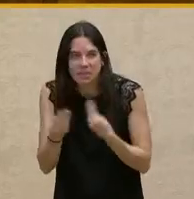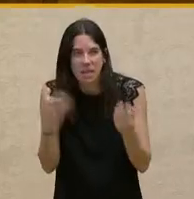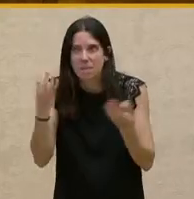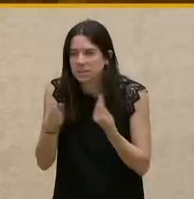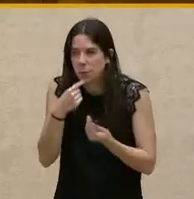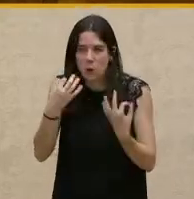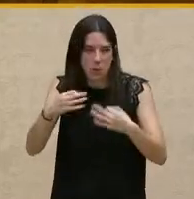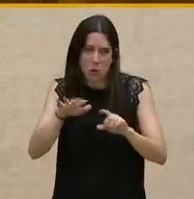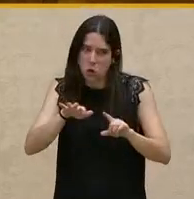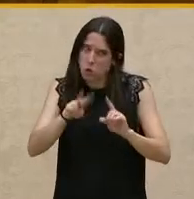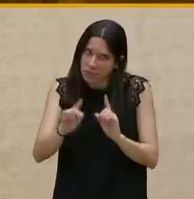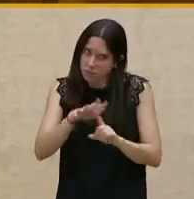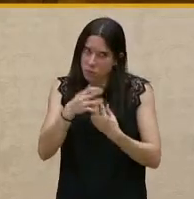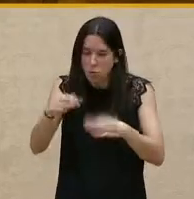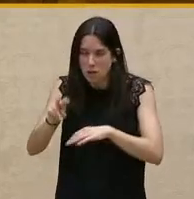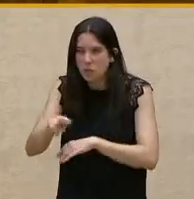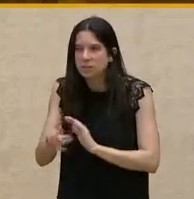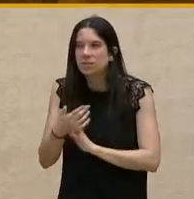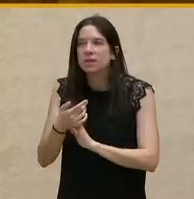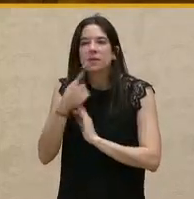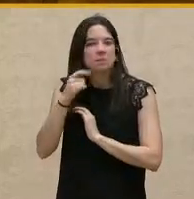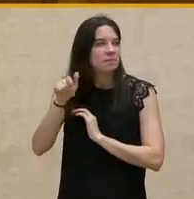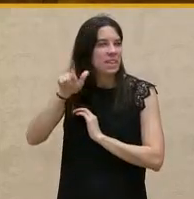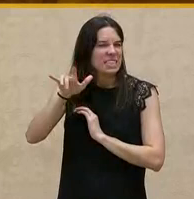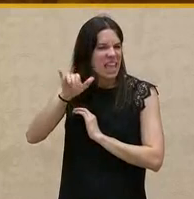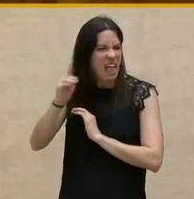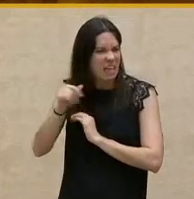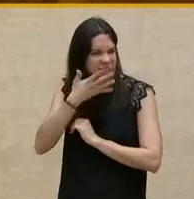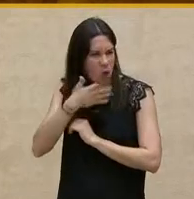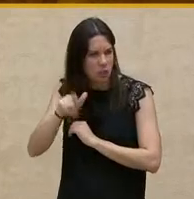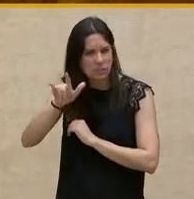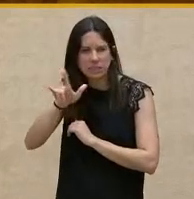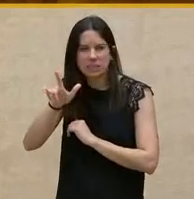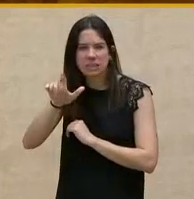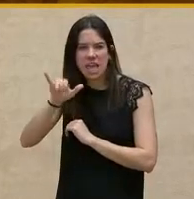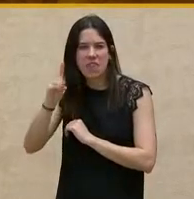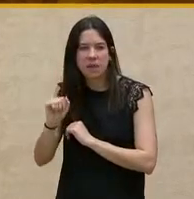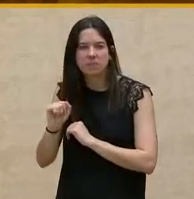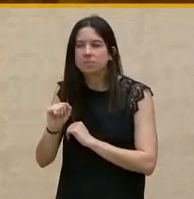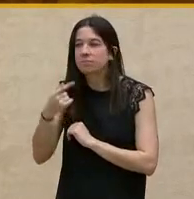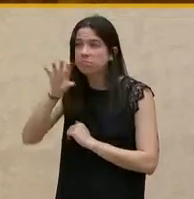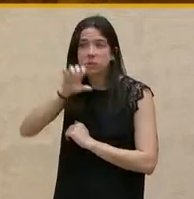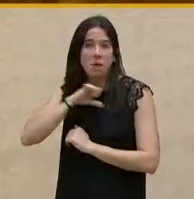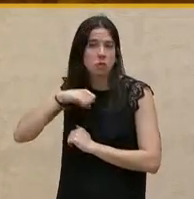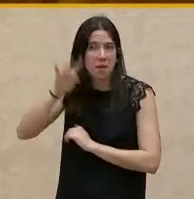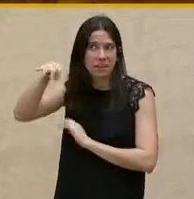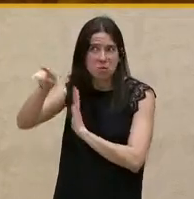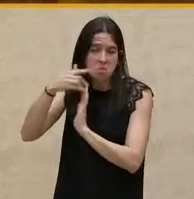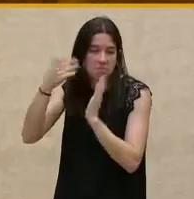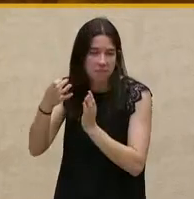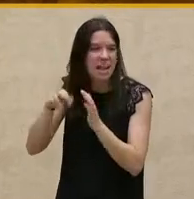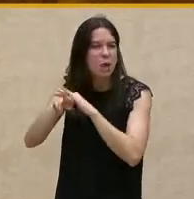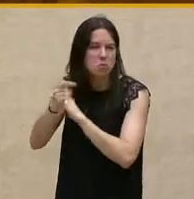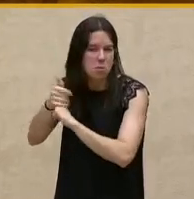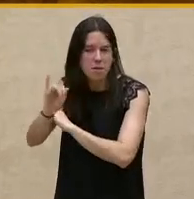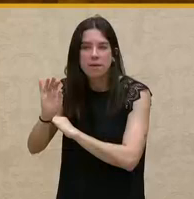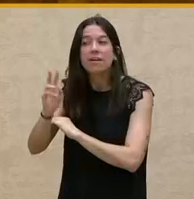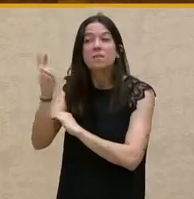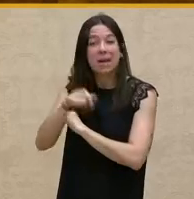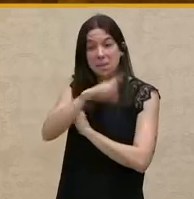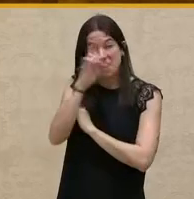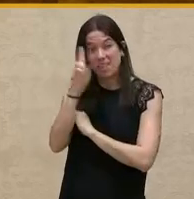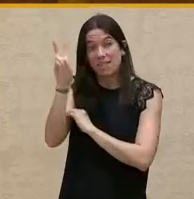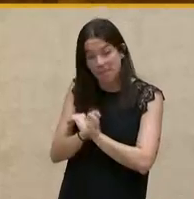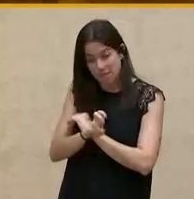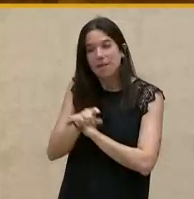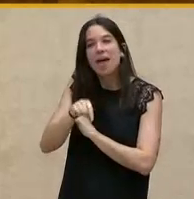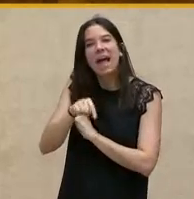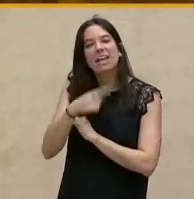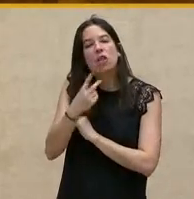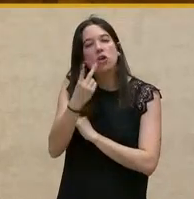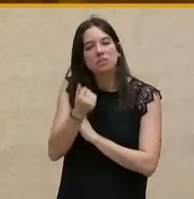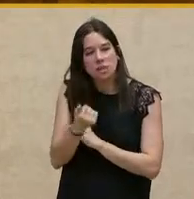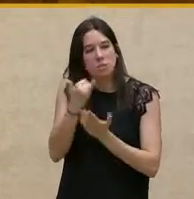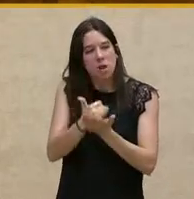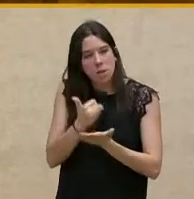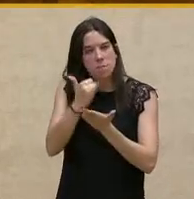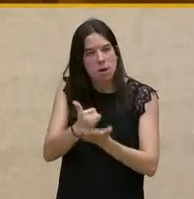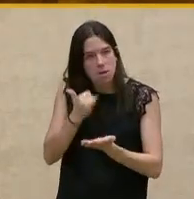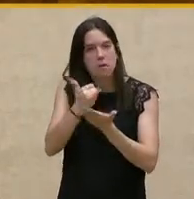era normal. Vinimos aquí a Madrid, estuvieron dos días haciendo pruebas, hicieron una gran